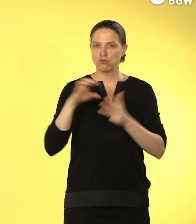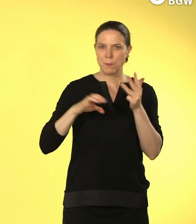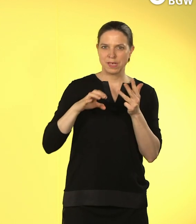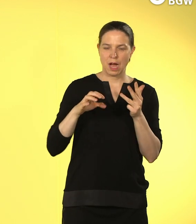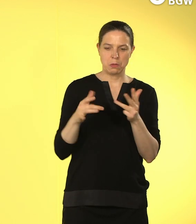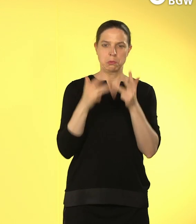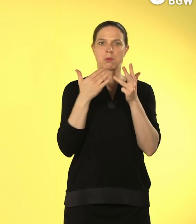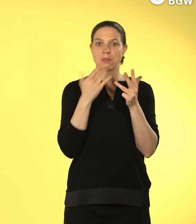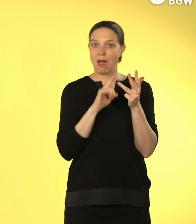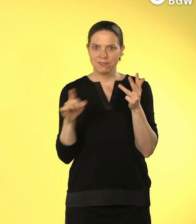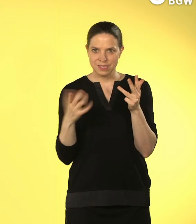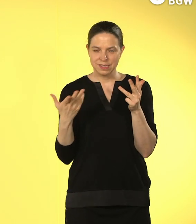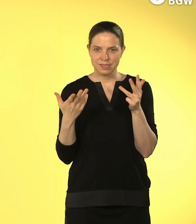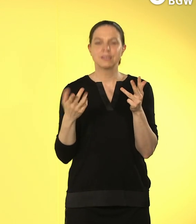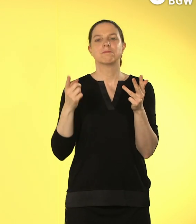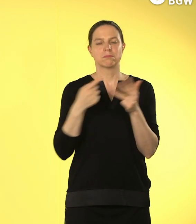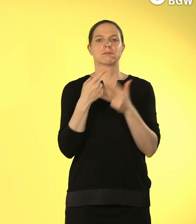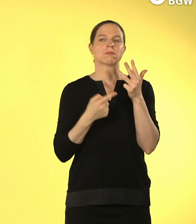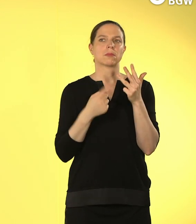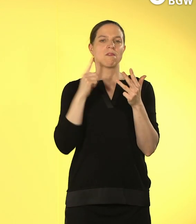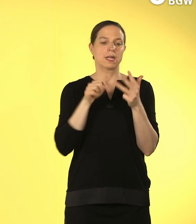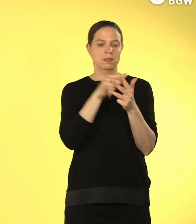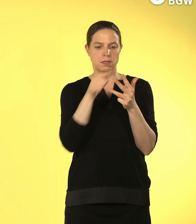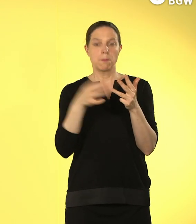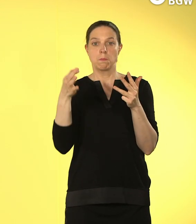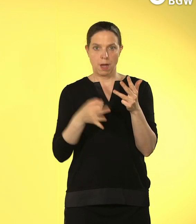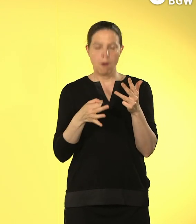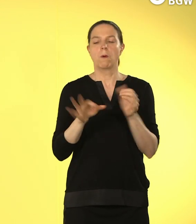Entsprechend müssen die Handschuhe ausgewählt werden